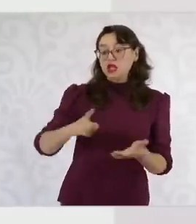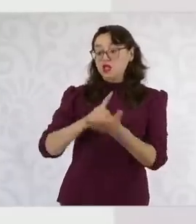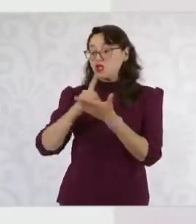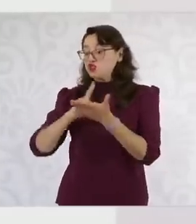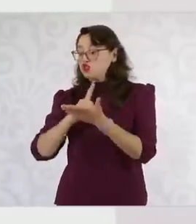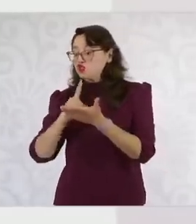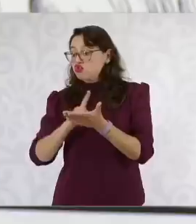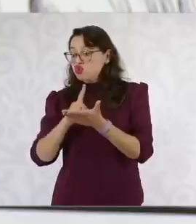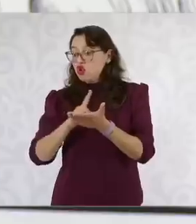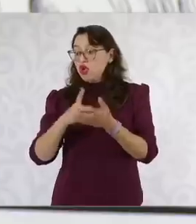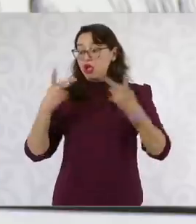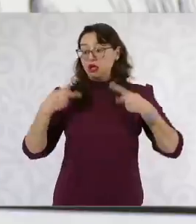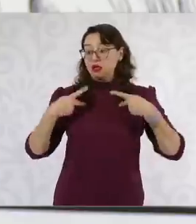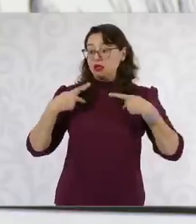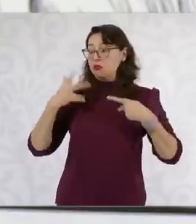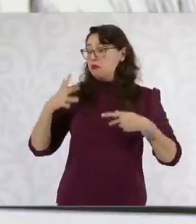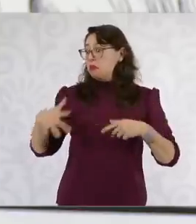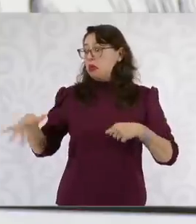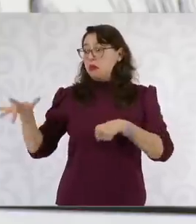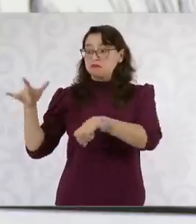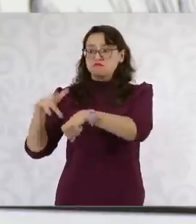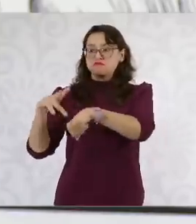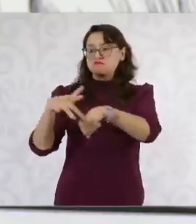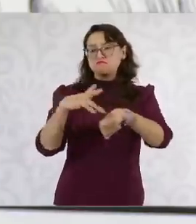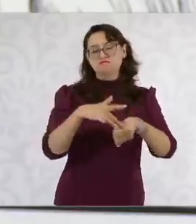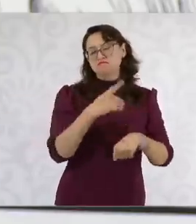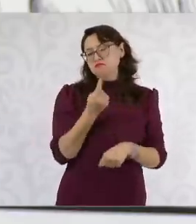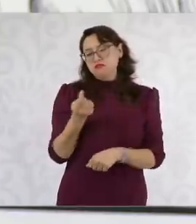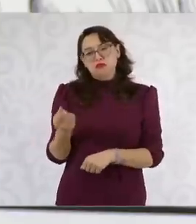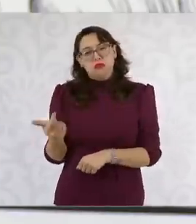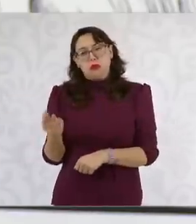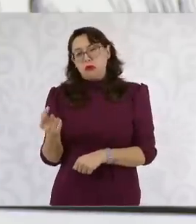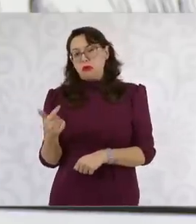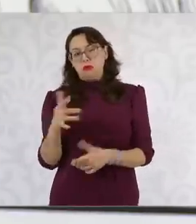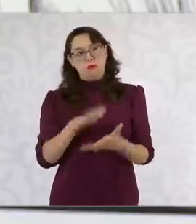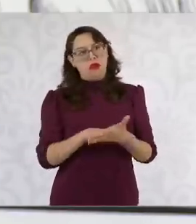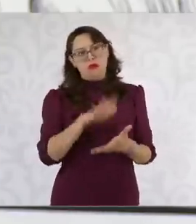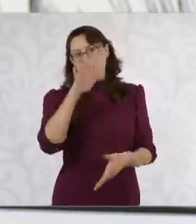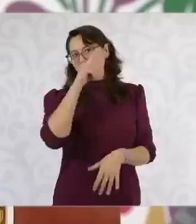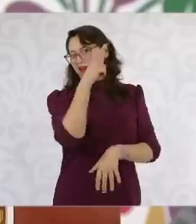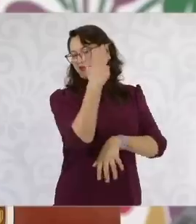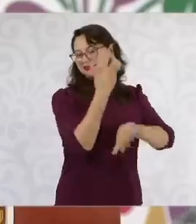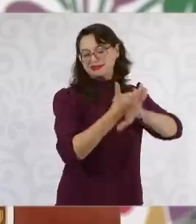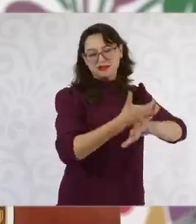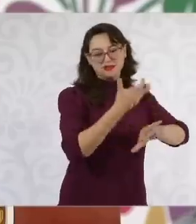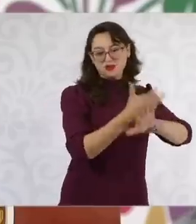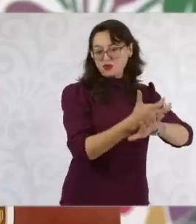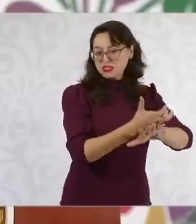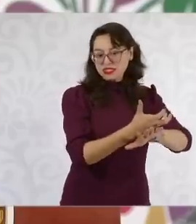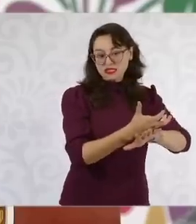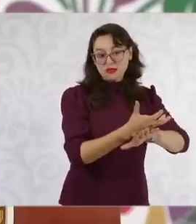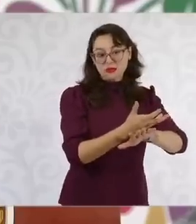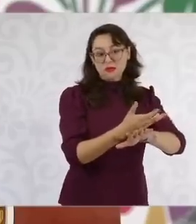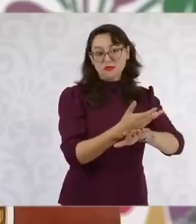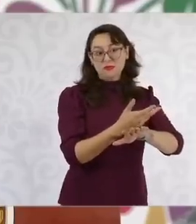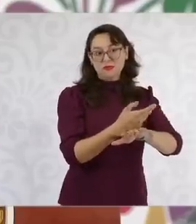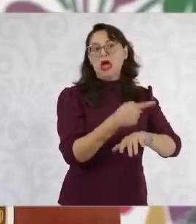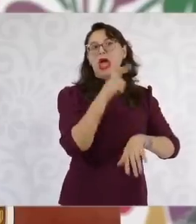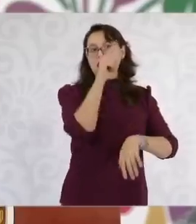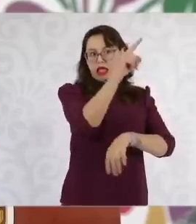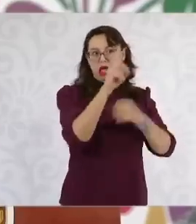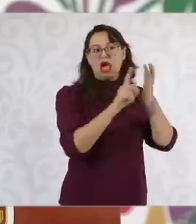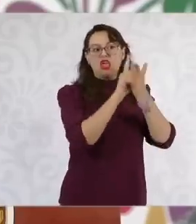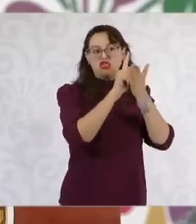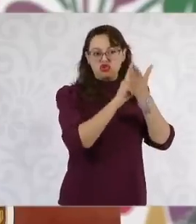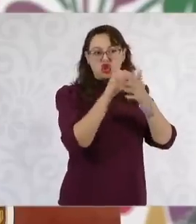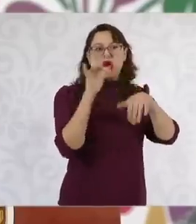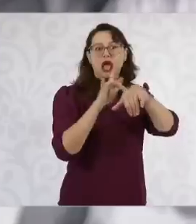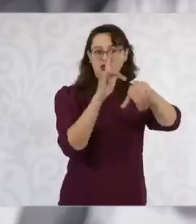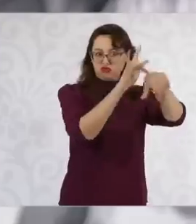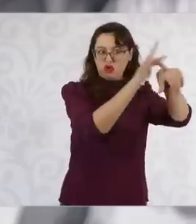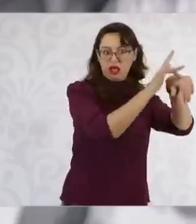pero una buena parte del consumo está en Estados Unidos y la violencia la pérdida de Vidas está en